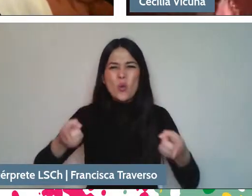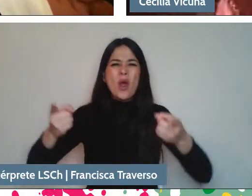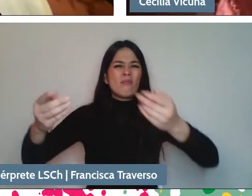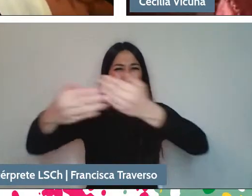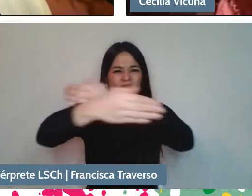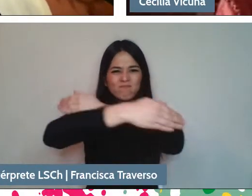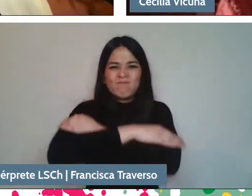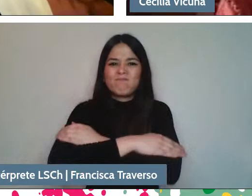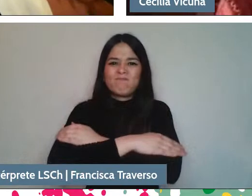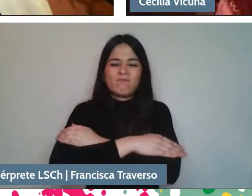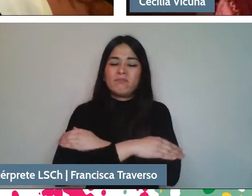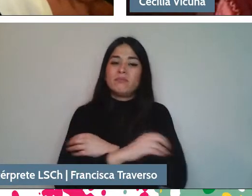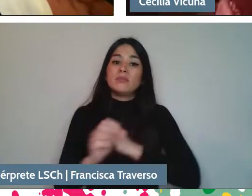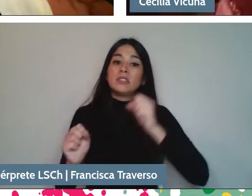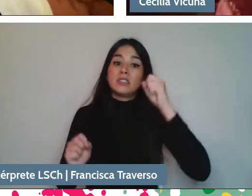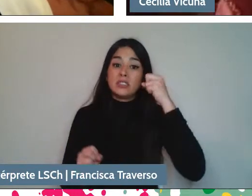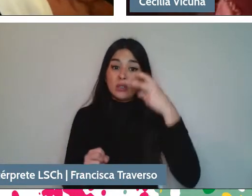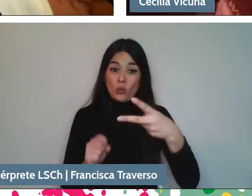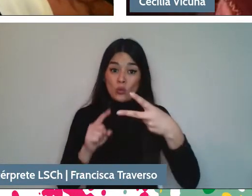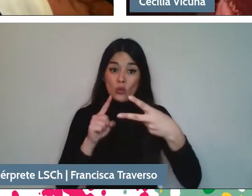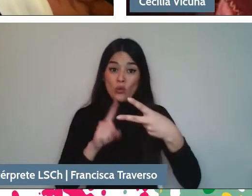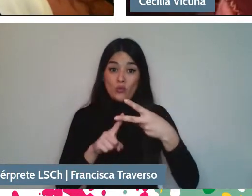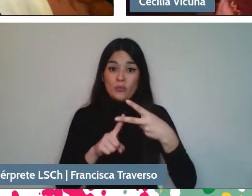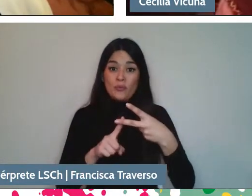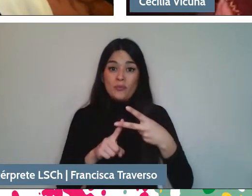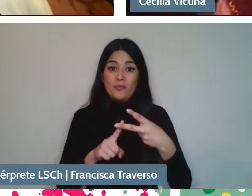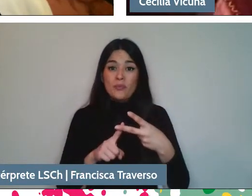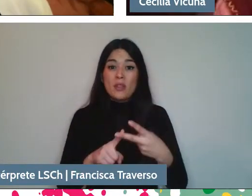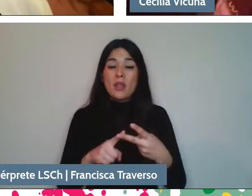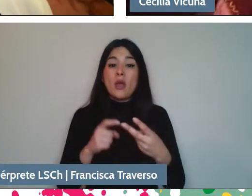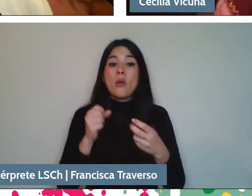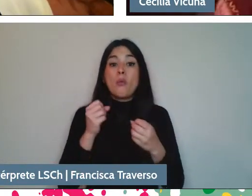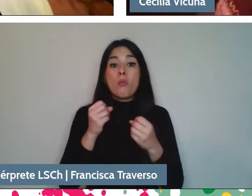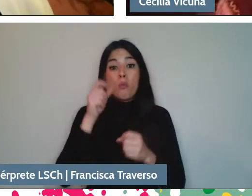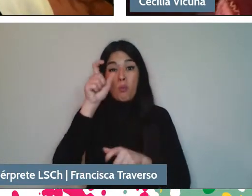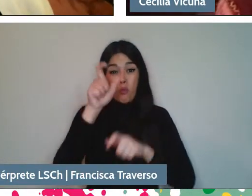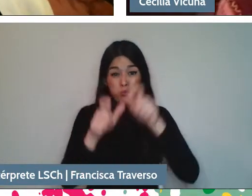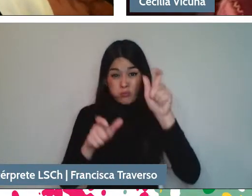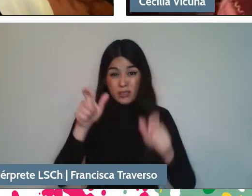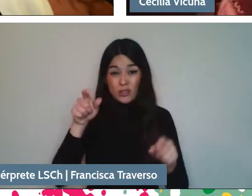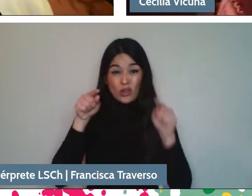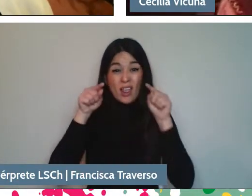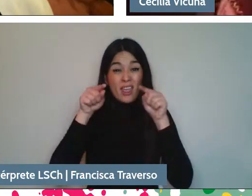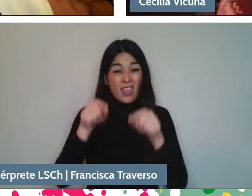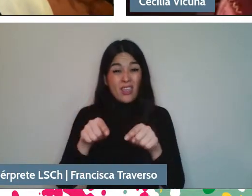Segunda cosa, era el hecho de que muchas de esas personas habían arriesgado su vida más de una vez